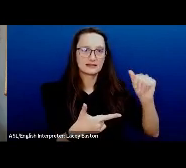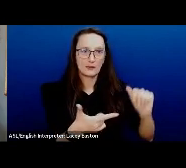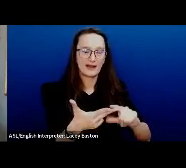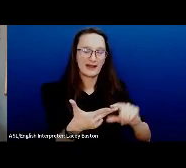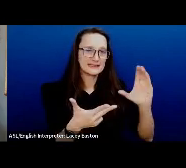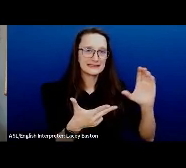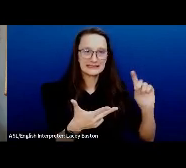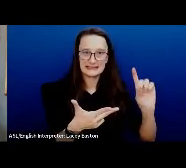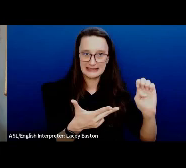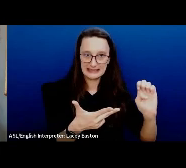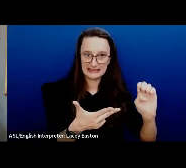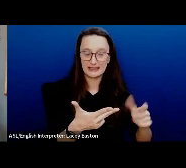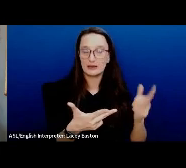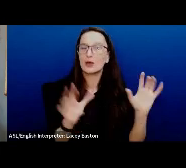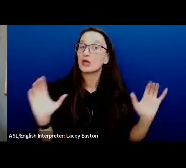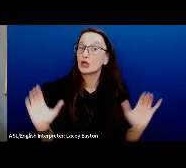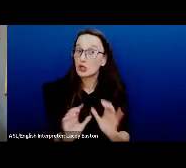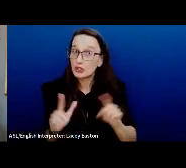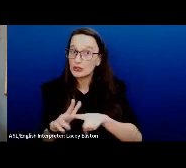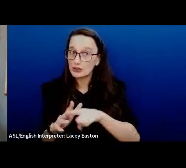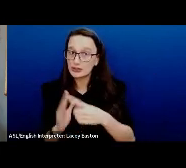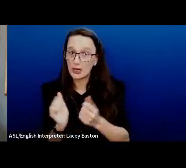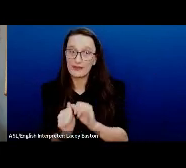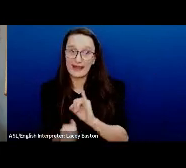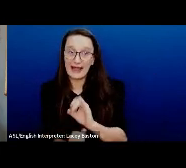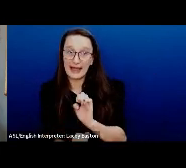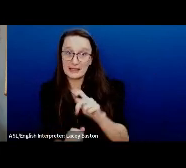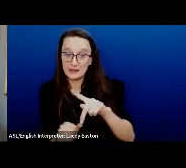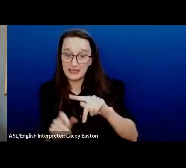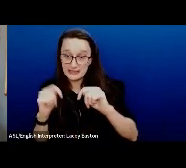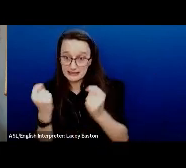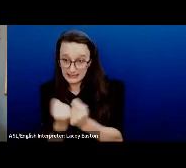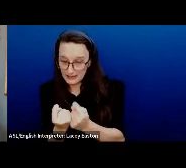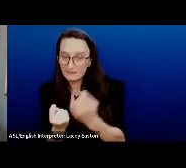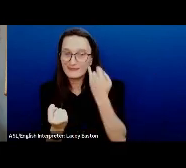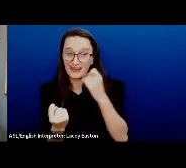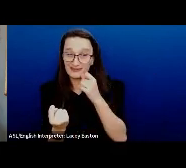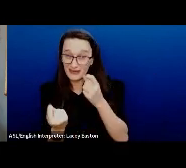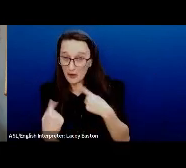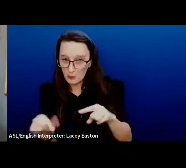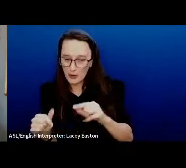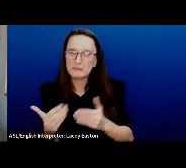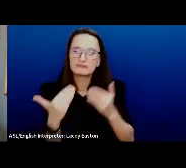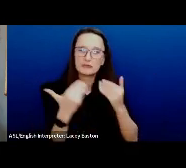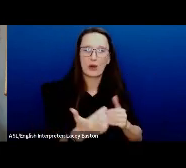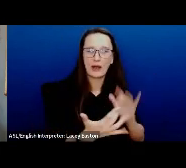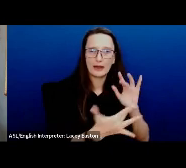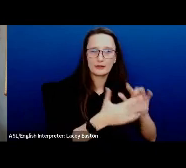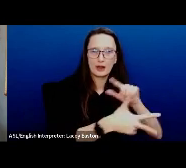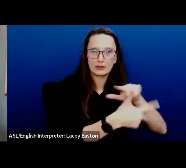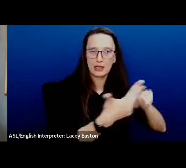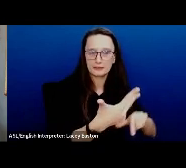su equipo de IEP y trabajar de esa manera primero y luego acceder al centro para padres de su región